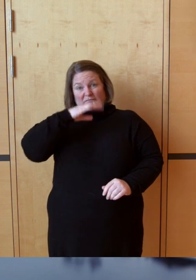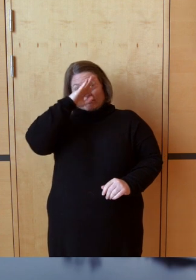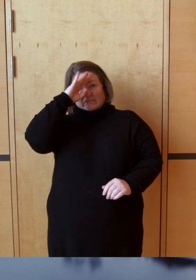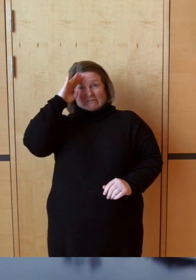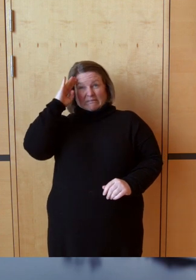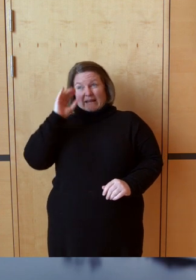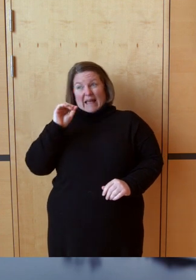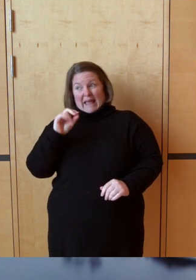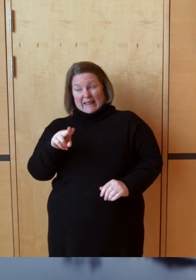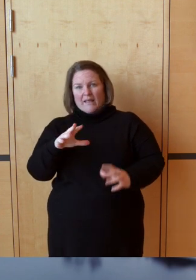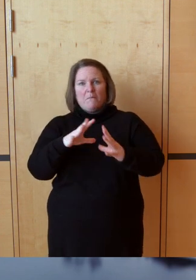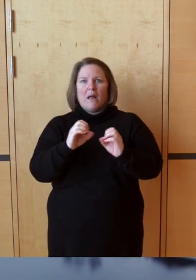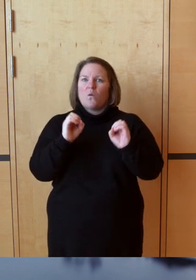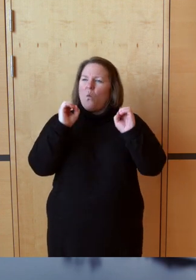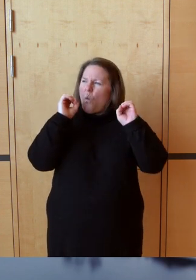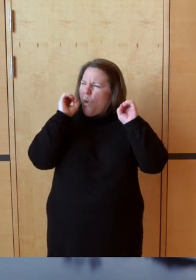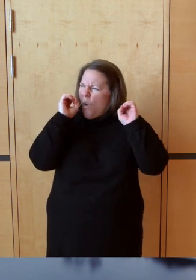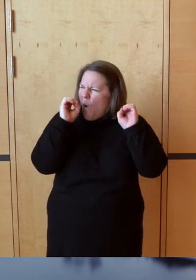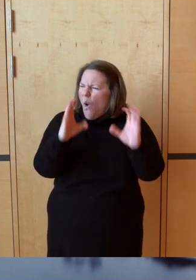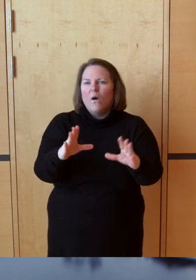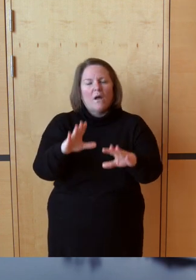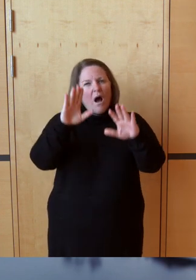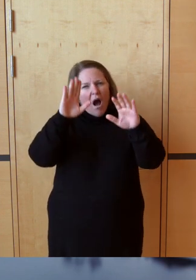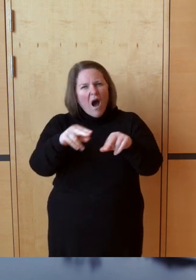Men oj vad jag har känt mig som en Ur